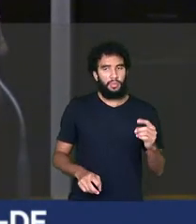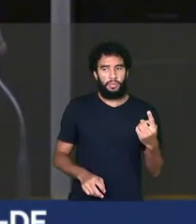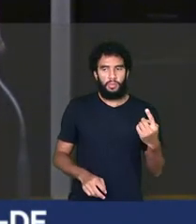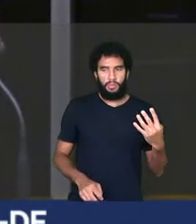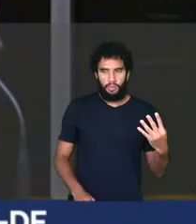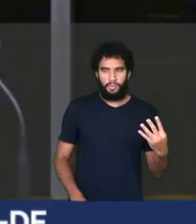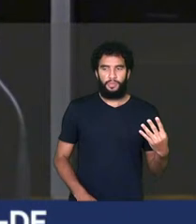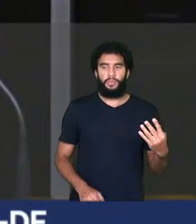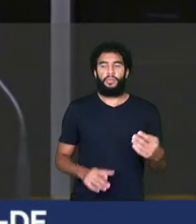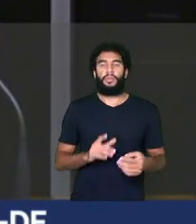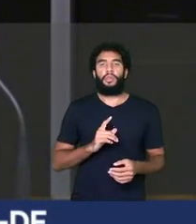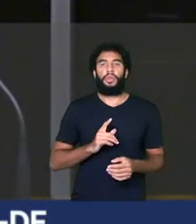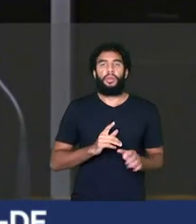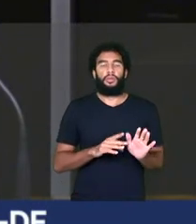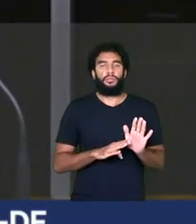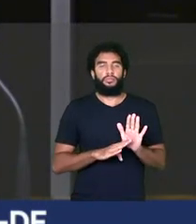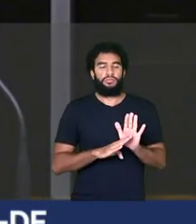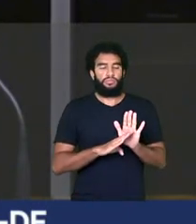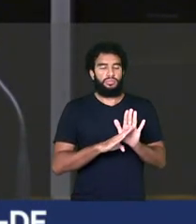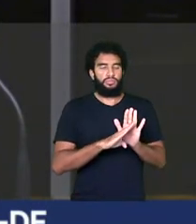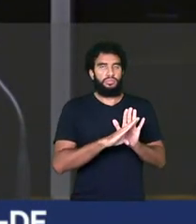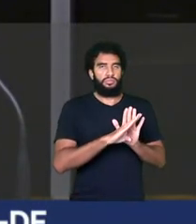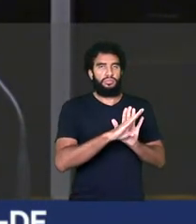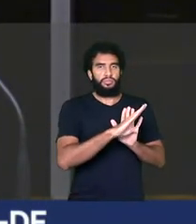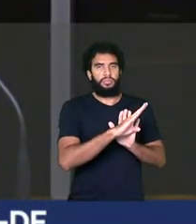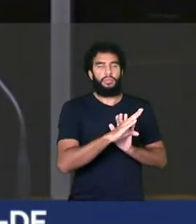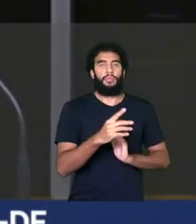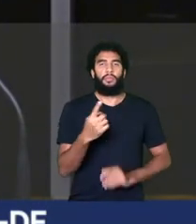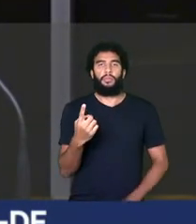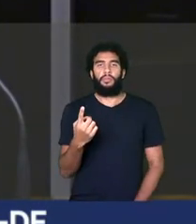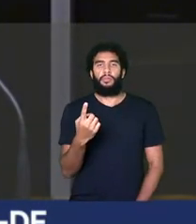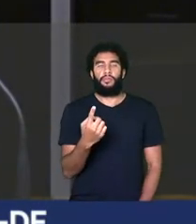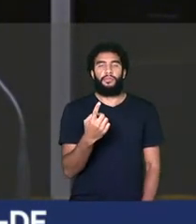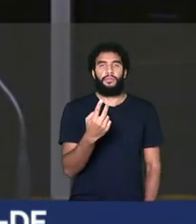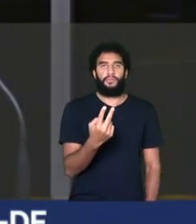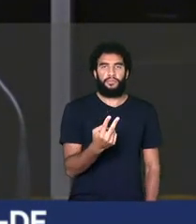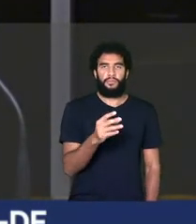ANALISAR OS DADOS DE 1995 A 2014, NÓS TIVEMOS UM CRESCIMENTO DE 112.8% DO